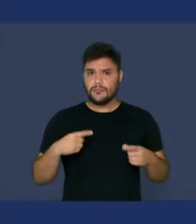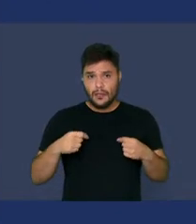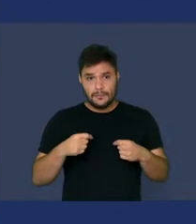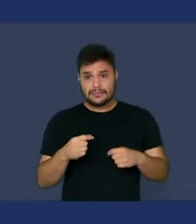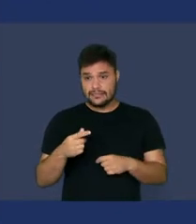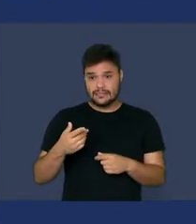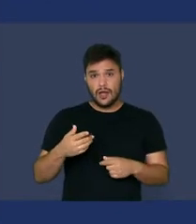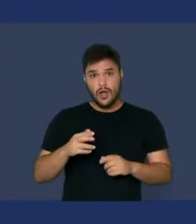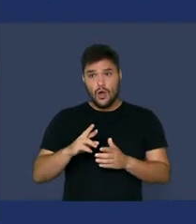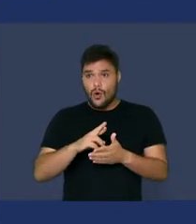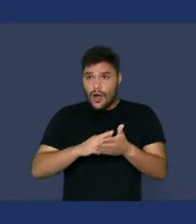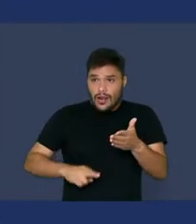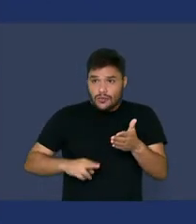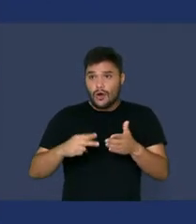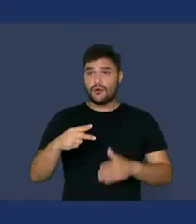VOTAMOS TODOS A FAVOR DA LEI AGORA NÃO É POSSÍVEL DEIXAR